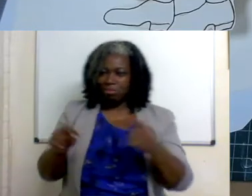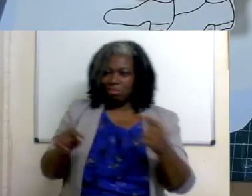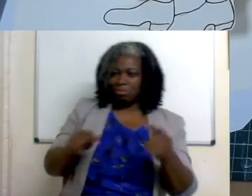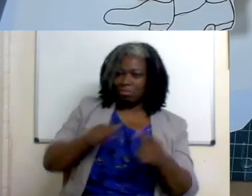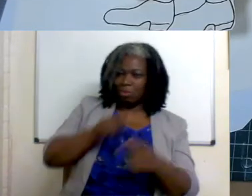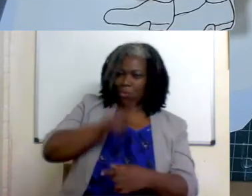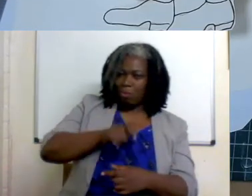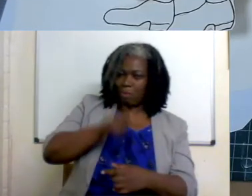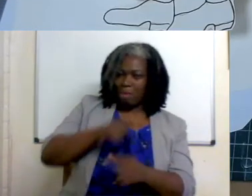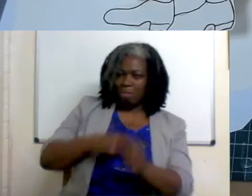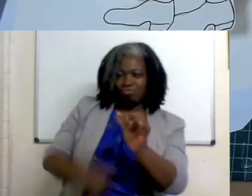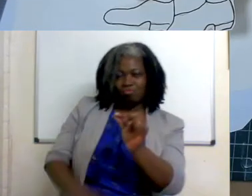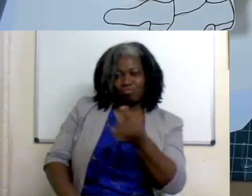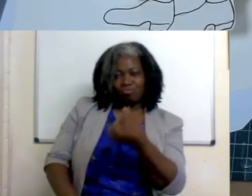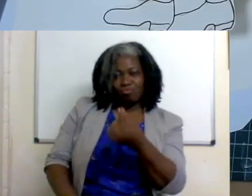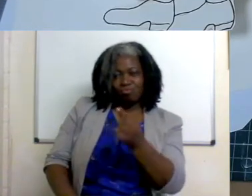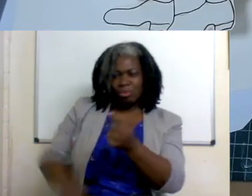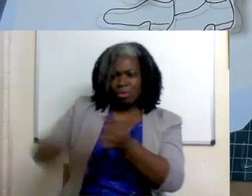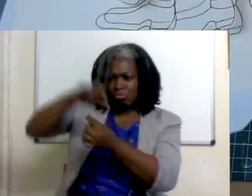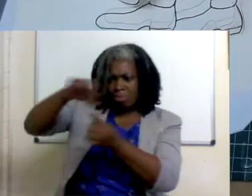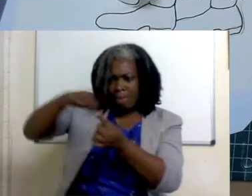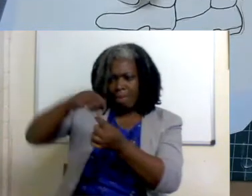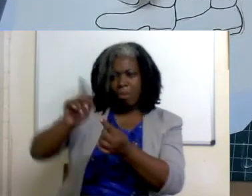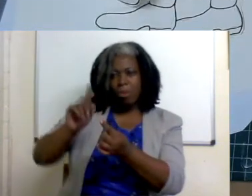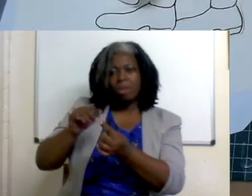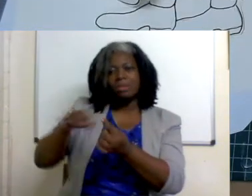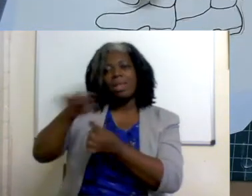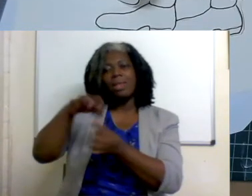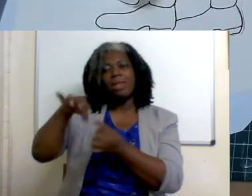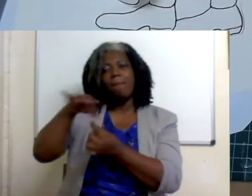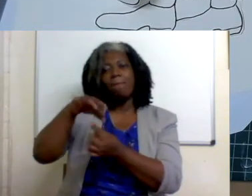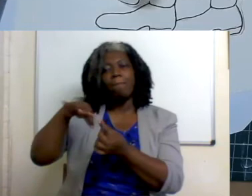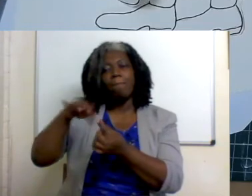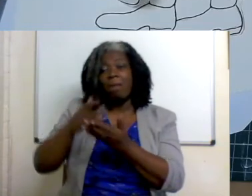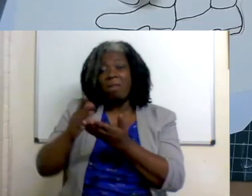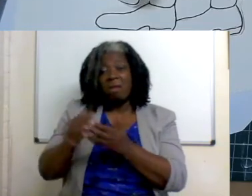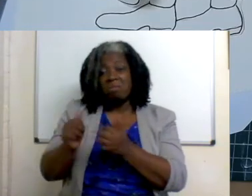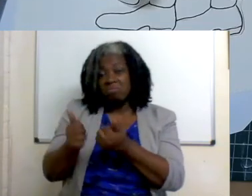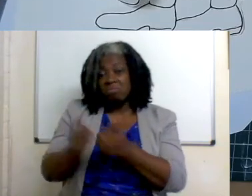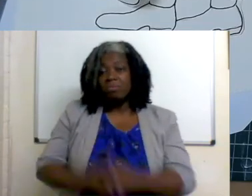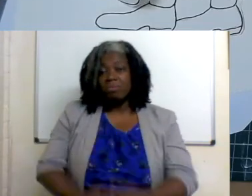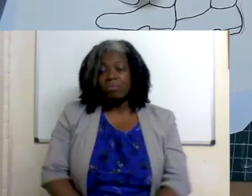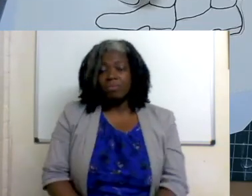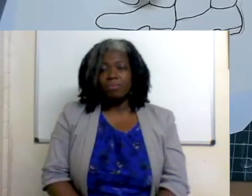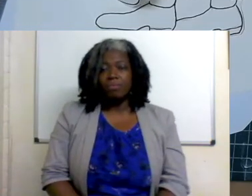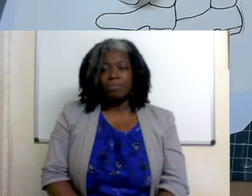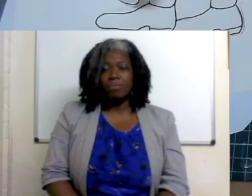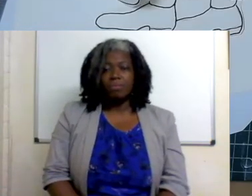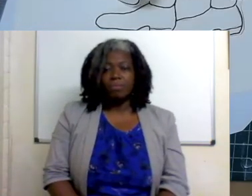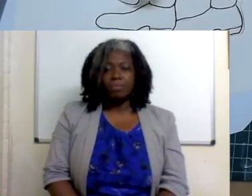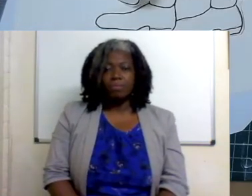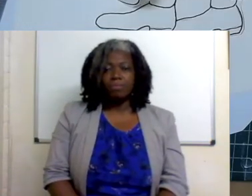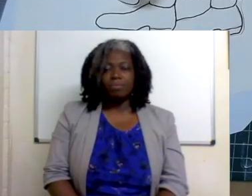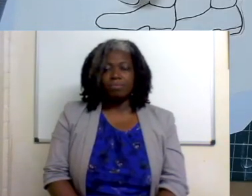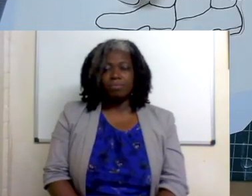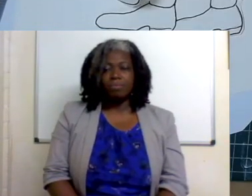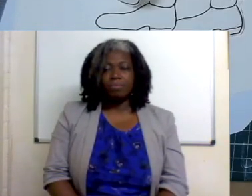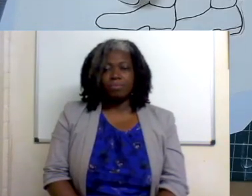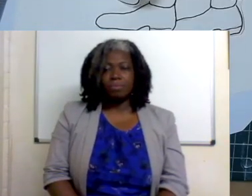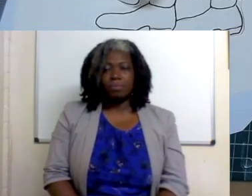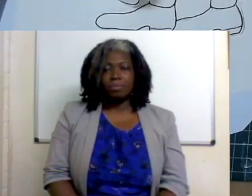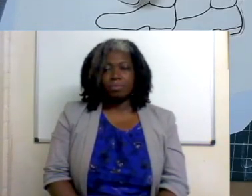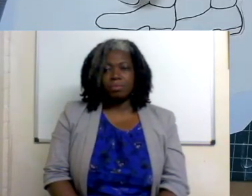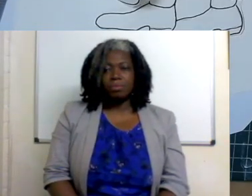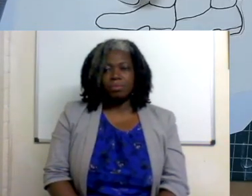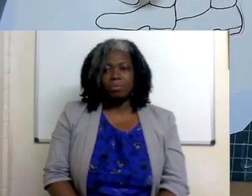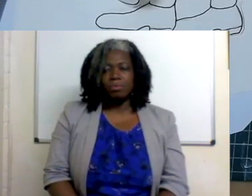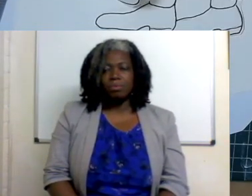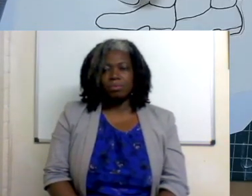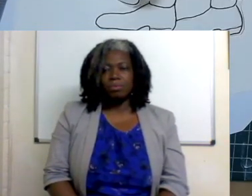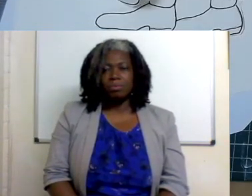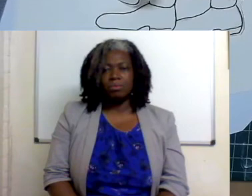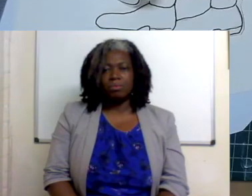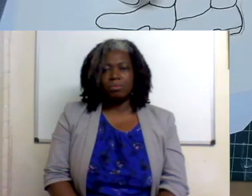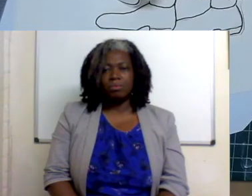at je to pevne dohromady. Hodi se nam lepici paska, ta je pruhledna, a jen to omotame dokola